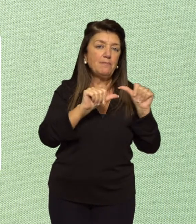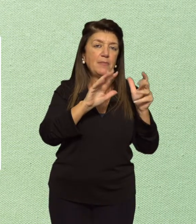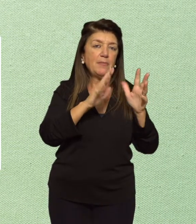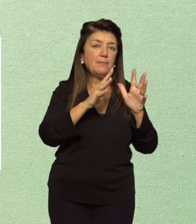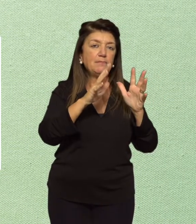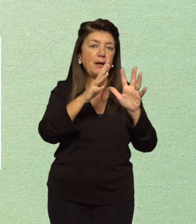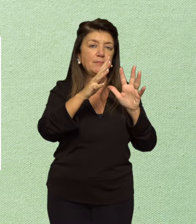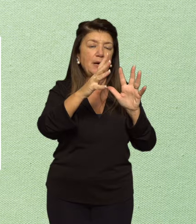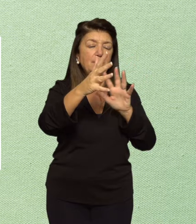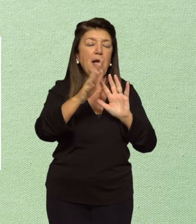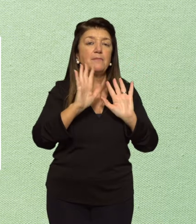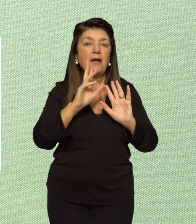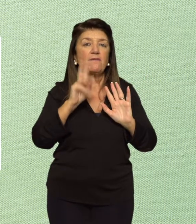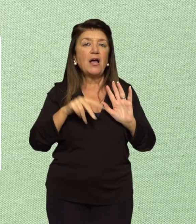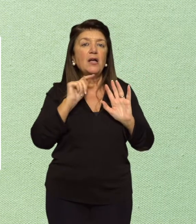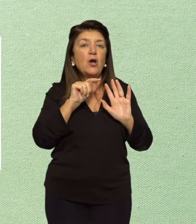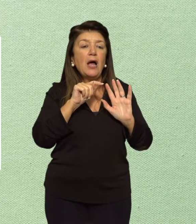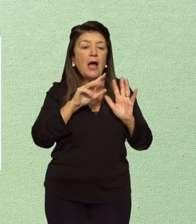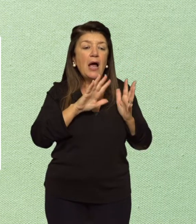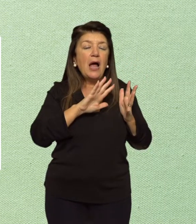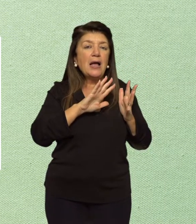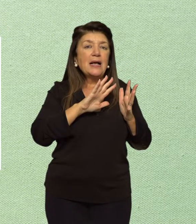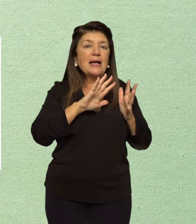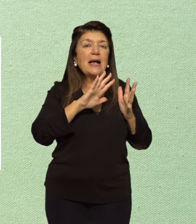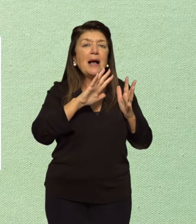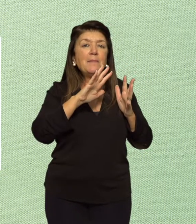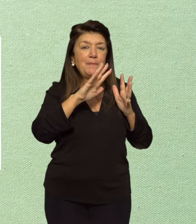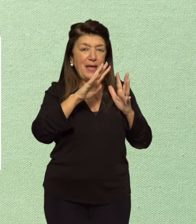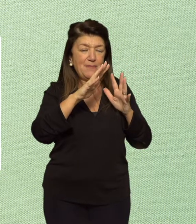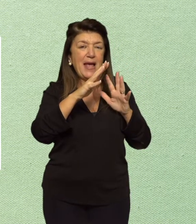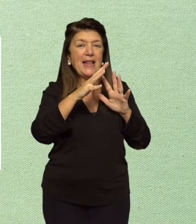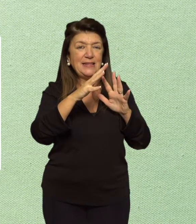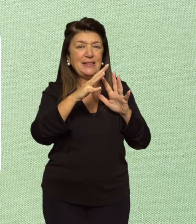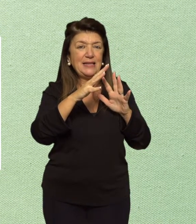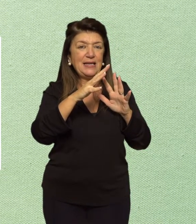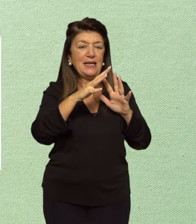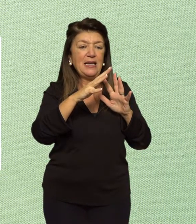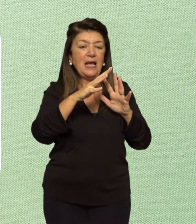apportato proprio a livello sociale? Mi spiego meglio: